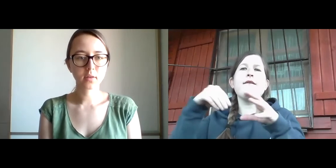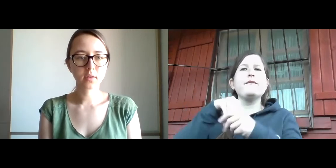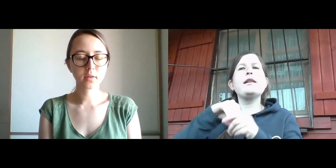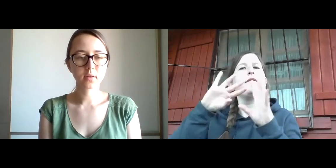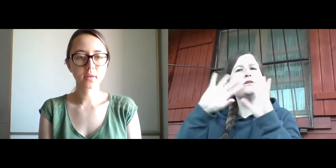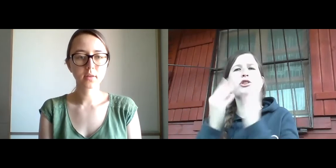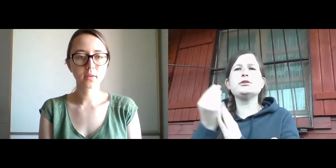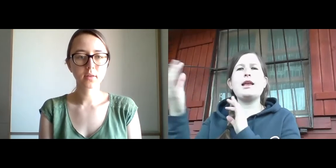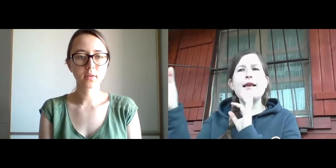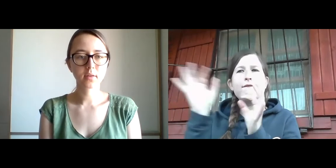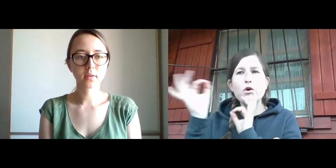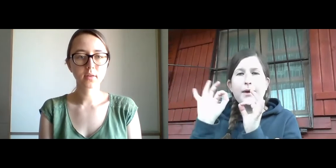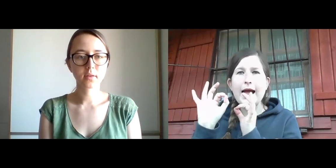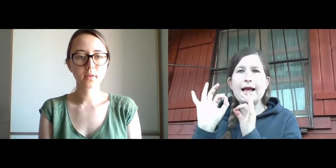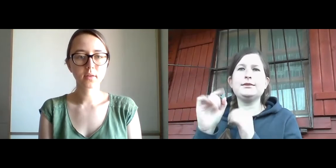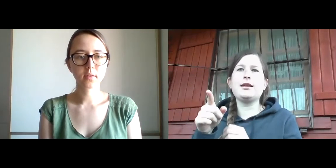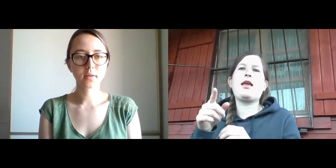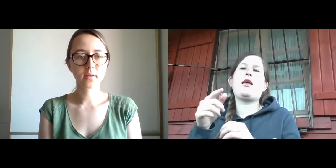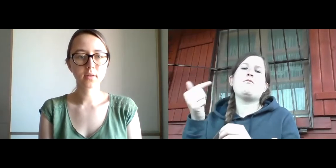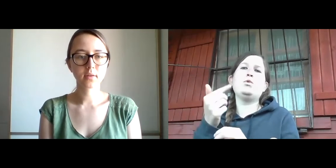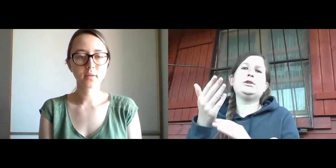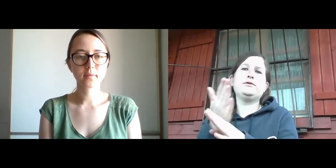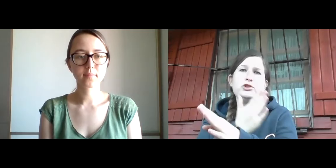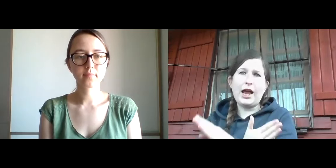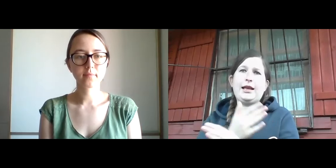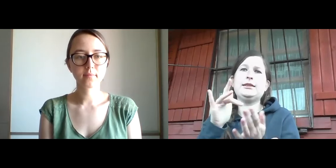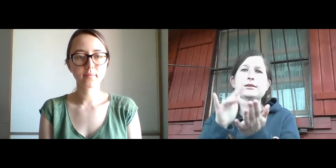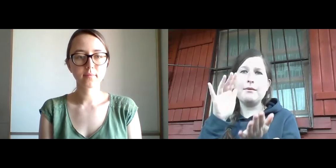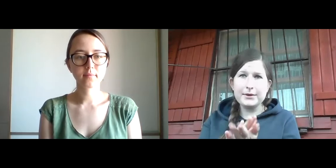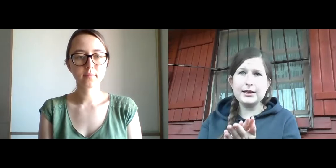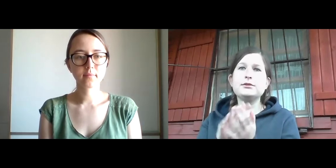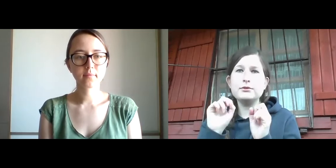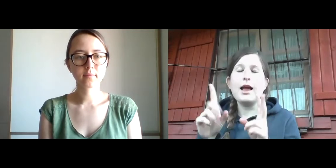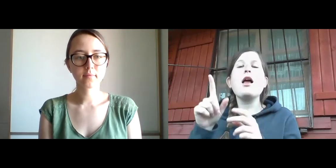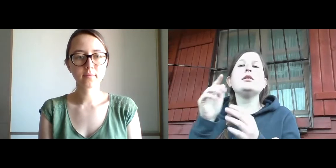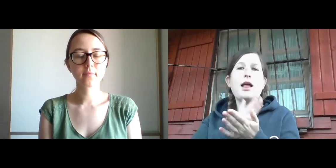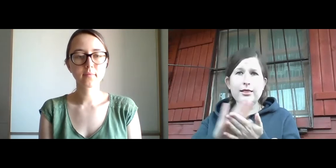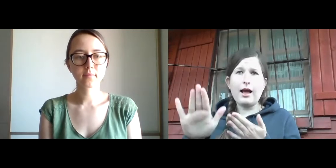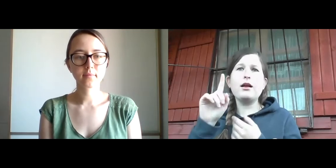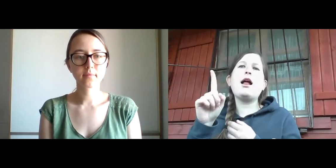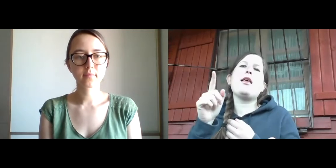Wyślę Ci link, tam będą wszystkie informacje. Musisz wcześniej się zapisać, warsztaty są bezpłatne.